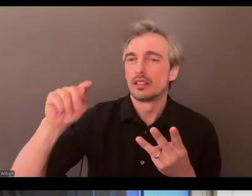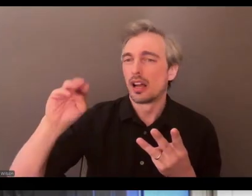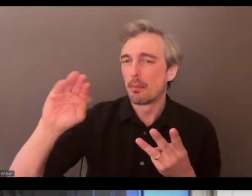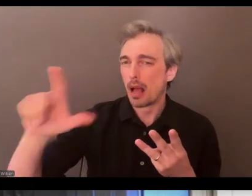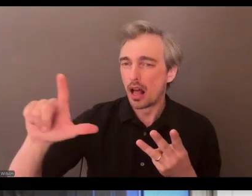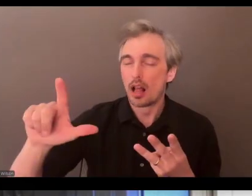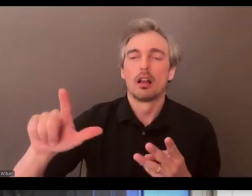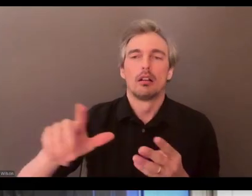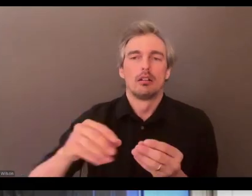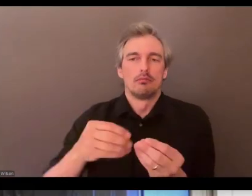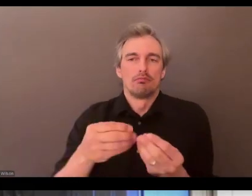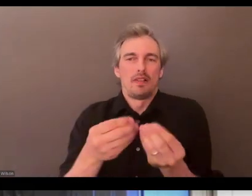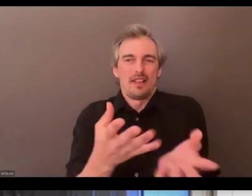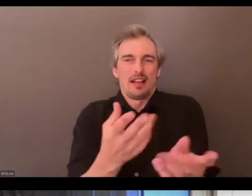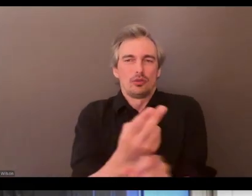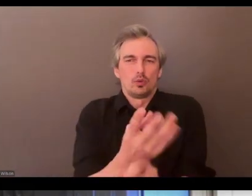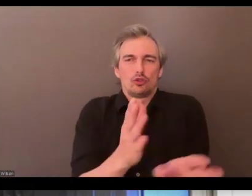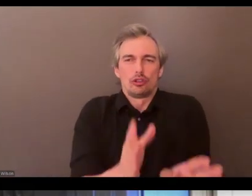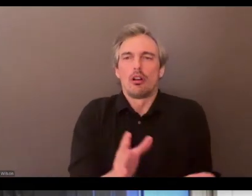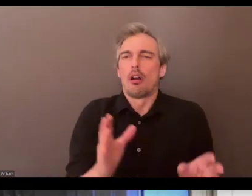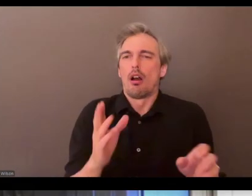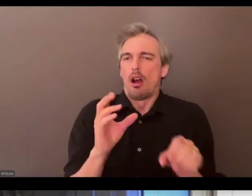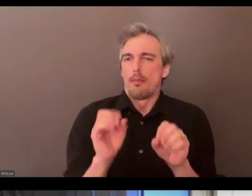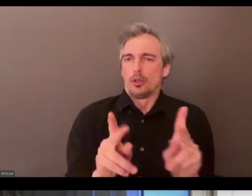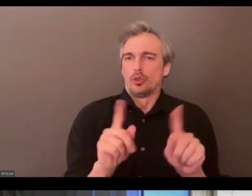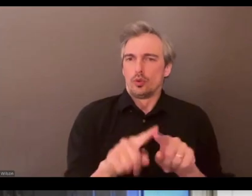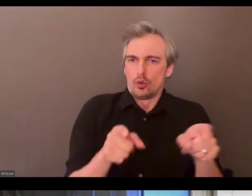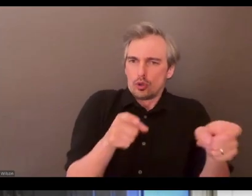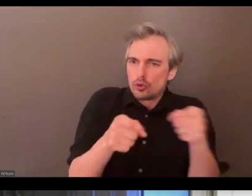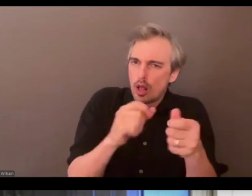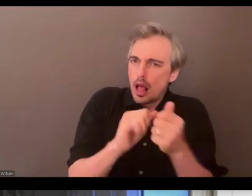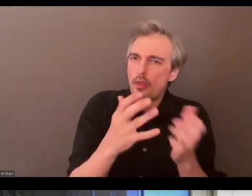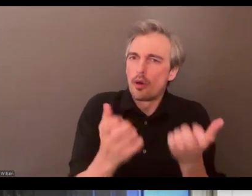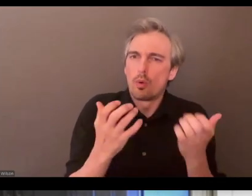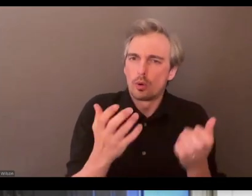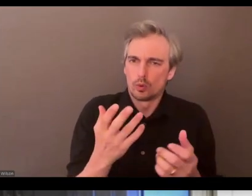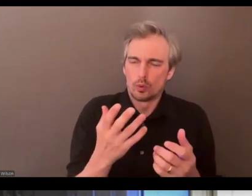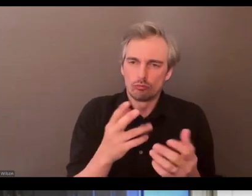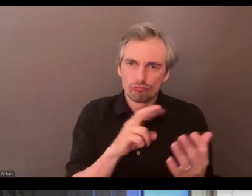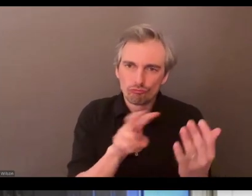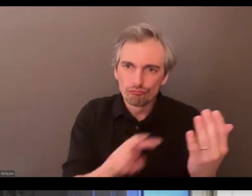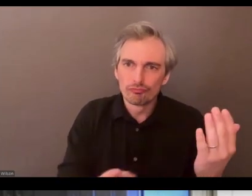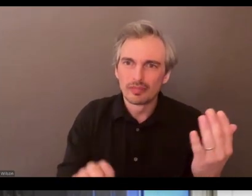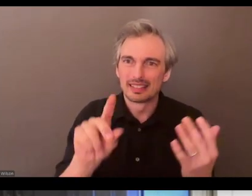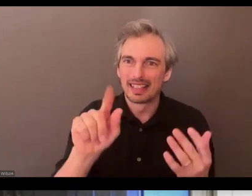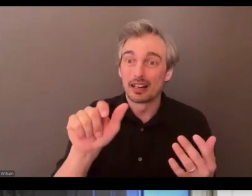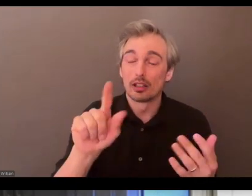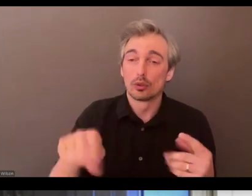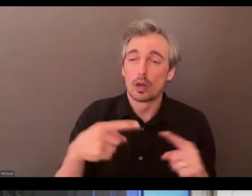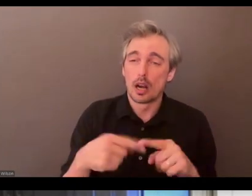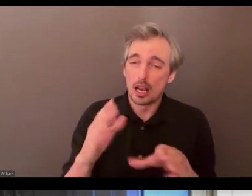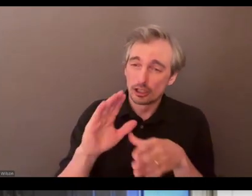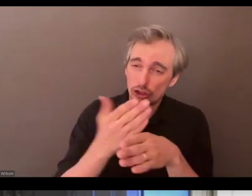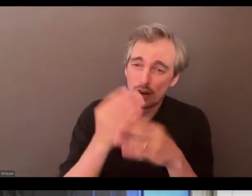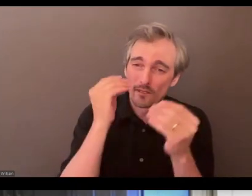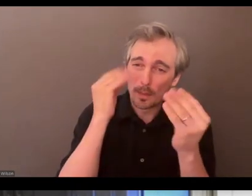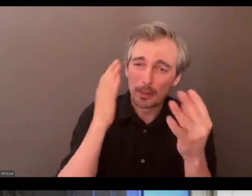ですから、私がチ ームにデ ータを提示する際には、いくつかの 異なる形式で提供し、彼らが好む形式を選べるようにしています。